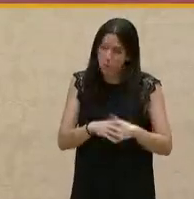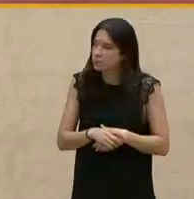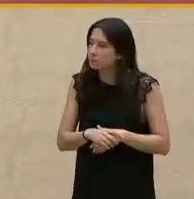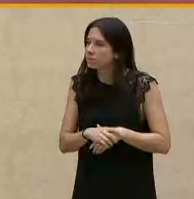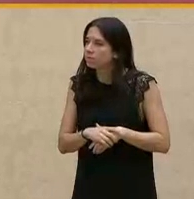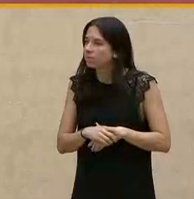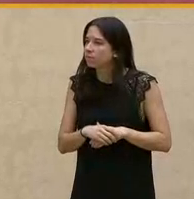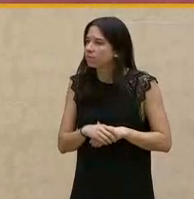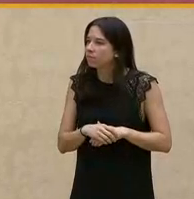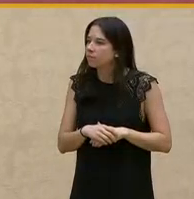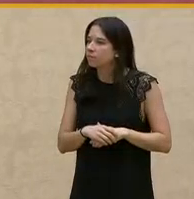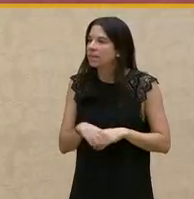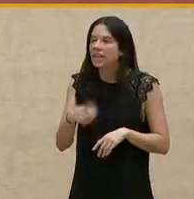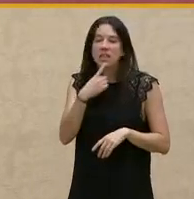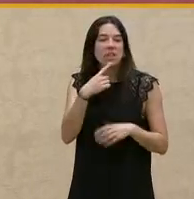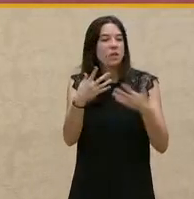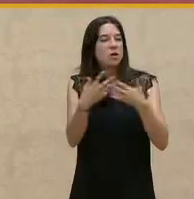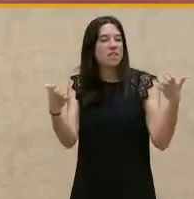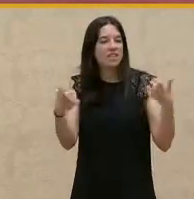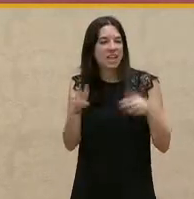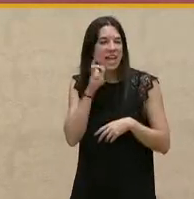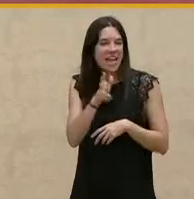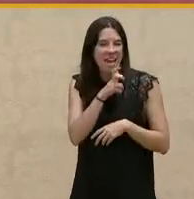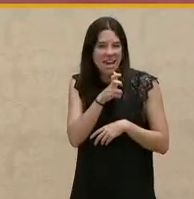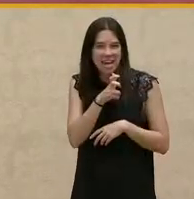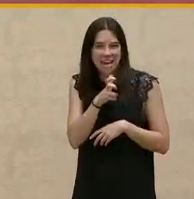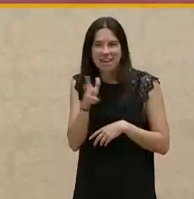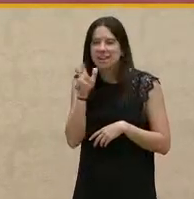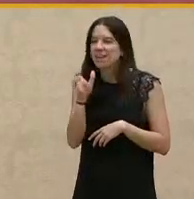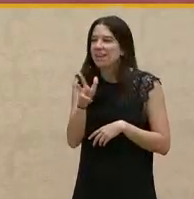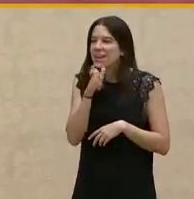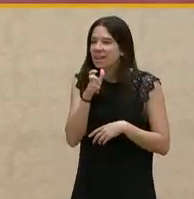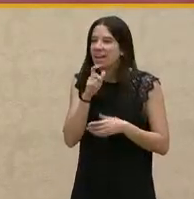y con una frase de Helen Keller, que es una escritora estadounidense, que decía que las cosas